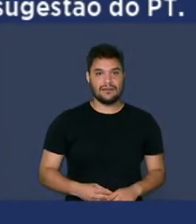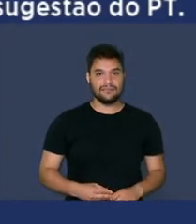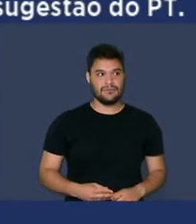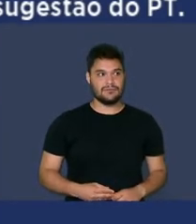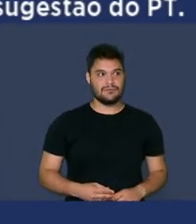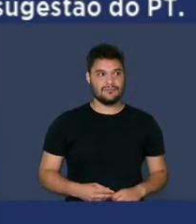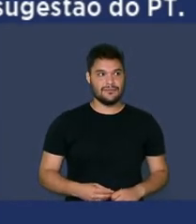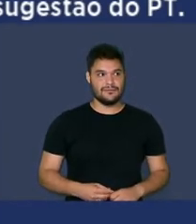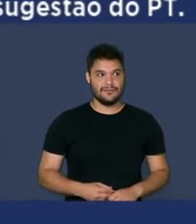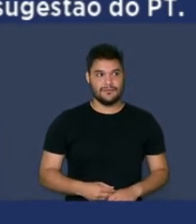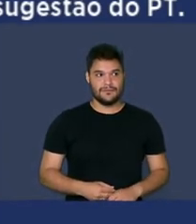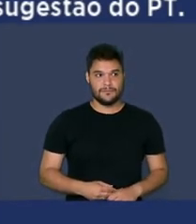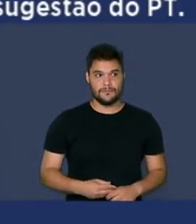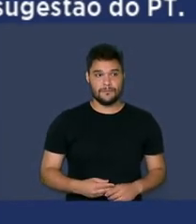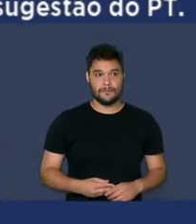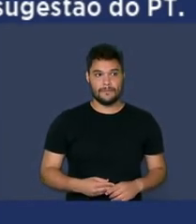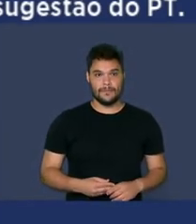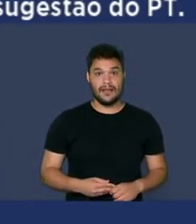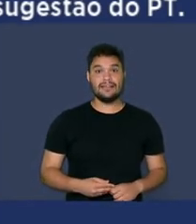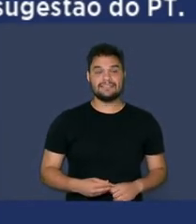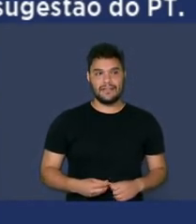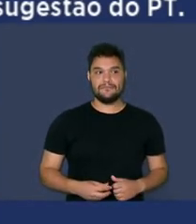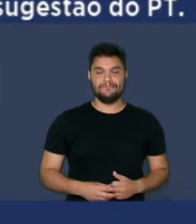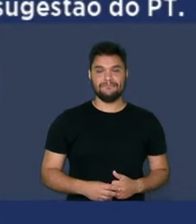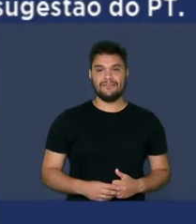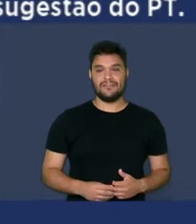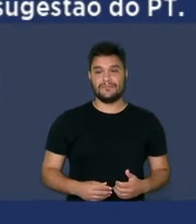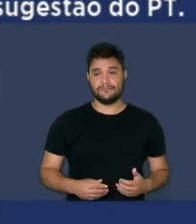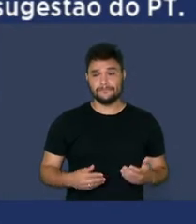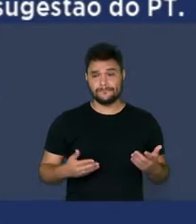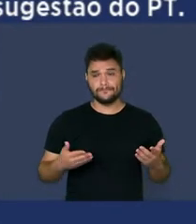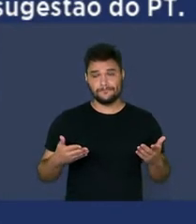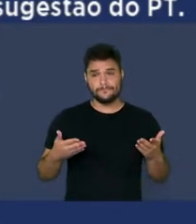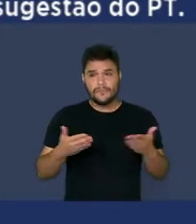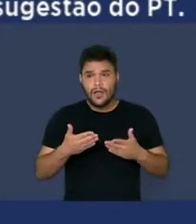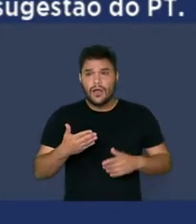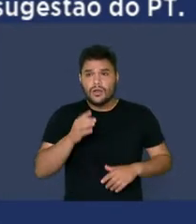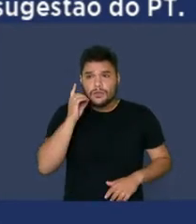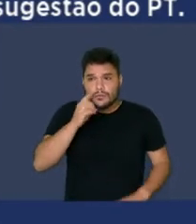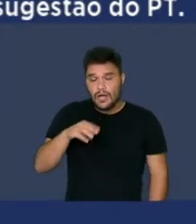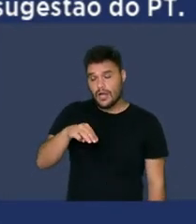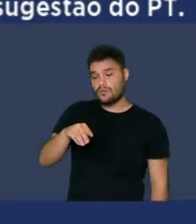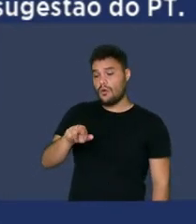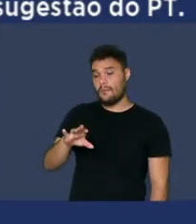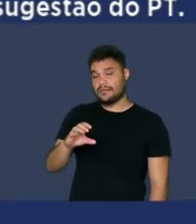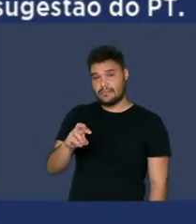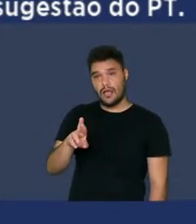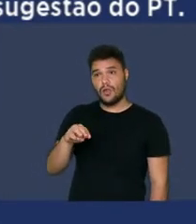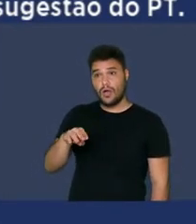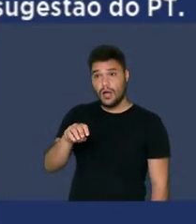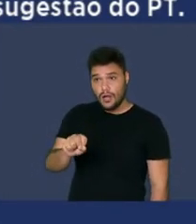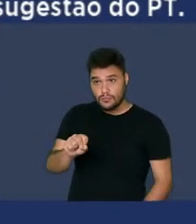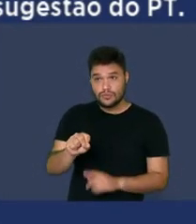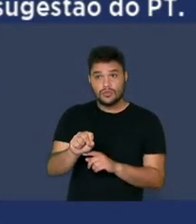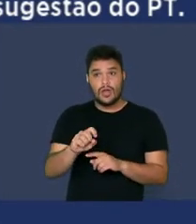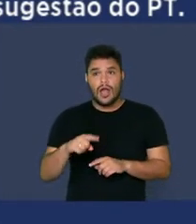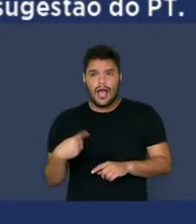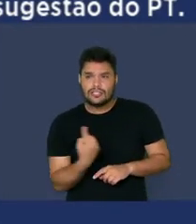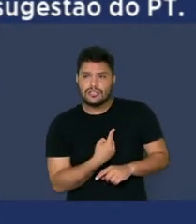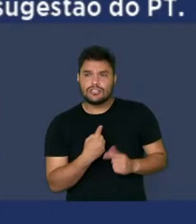PEÇO ESSA REFLEXÃO, EU ACHO QUE A GENTE TAMBÉM , RESPEITANDO A OPINIÃO DO QUERIDO DEPUTADO MARCELO RAMOS, A GENTE COMPARAR UM